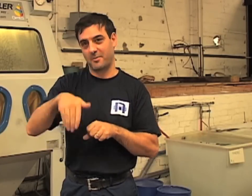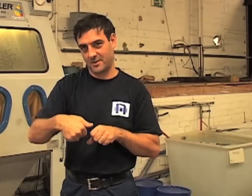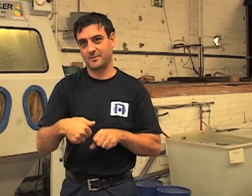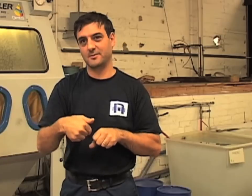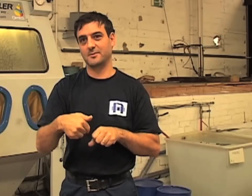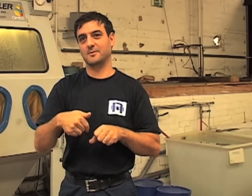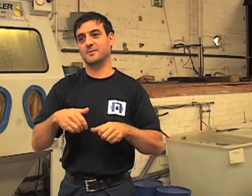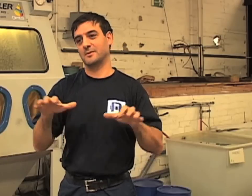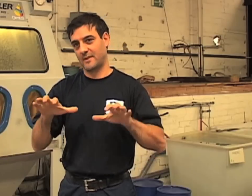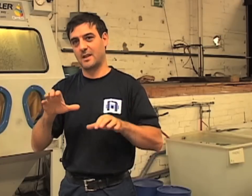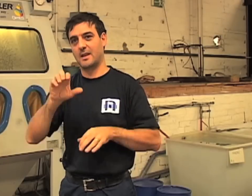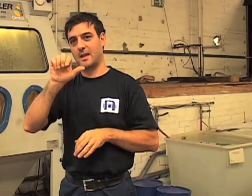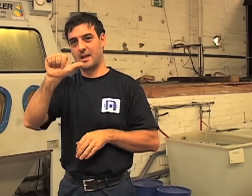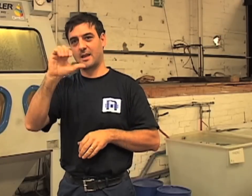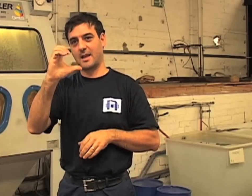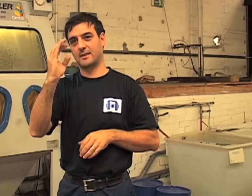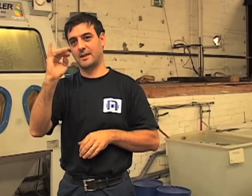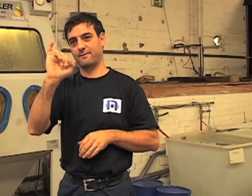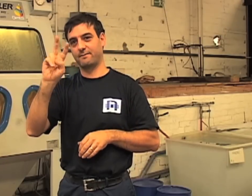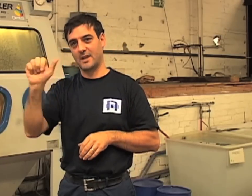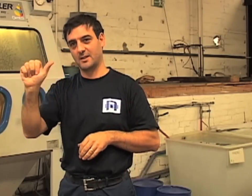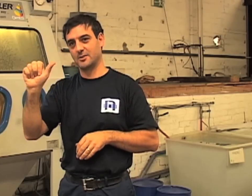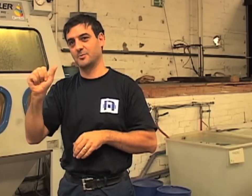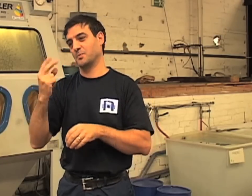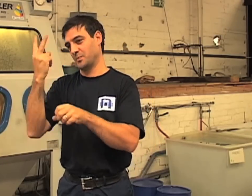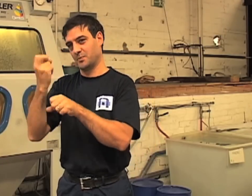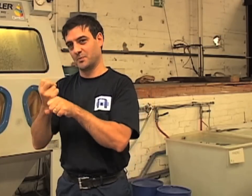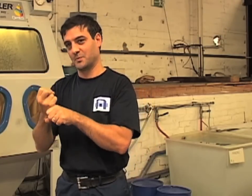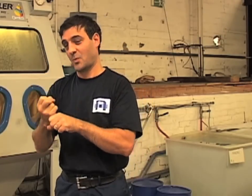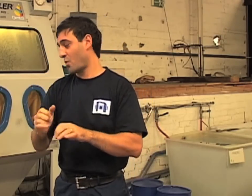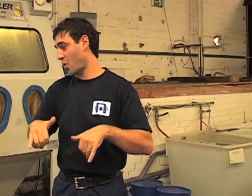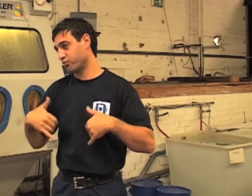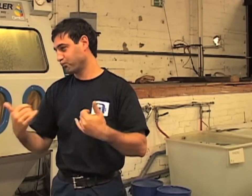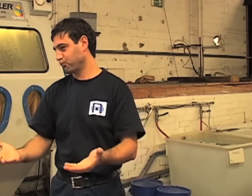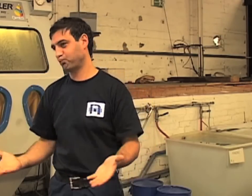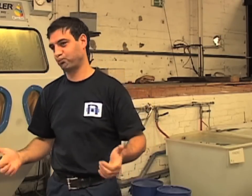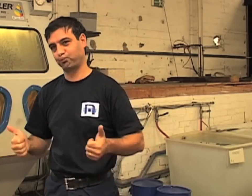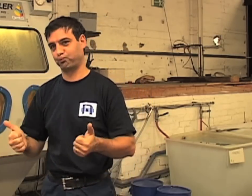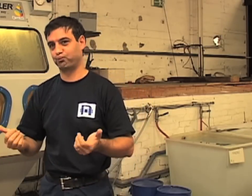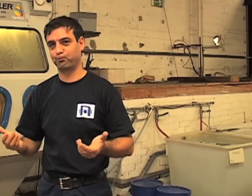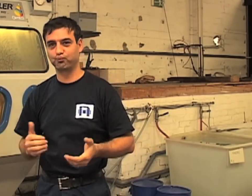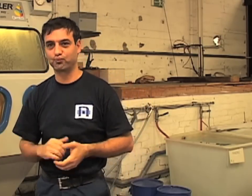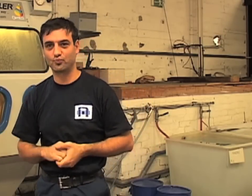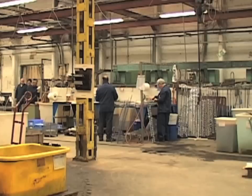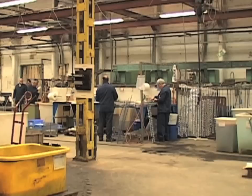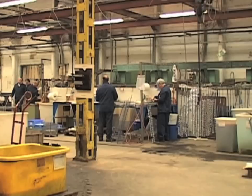suivi d'un contrat Activa de 2 ans. Et je travaille ici depuis lors.